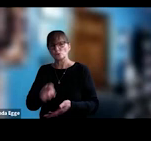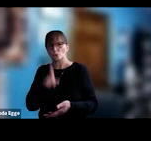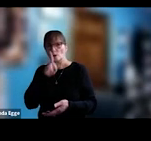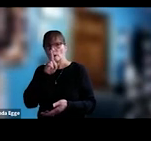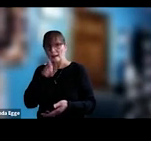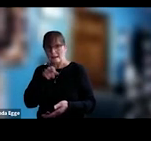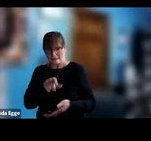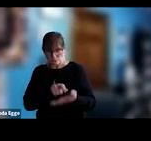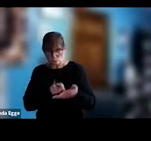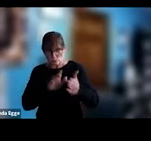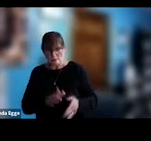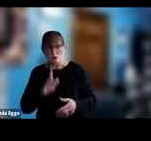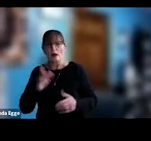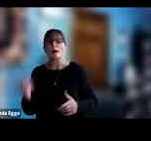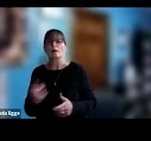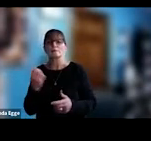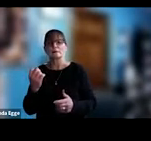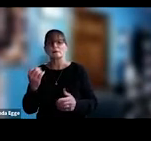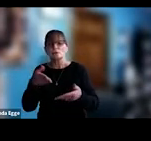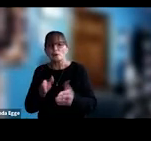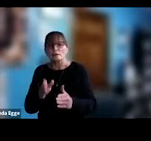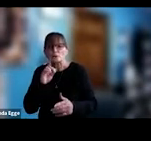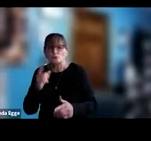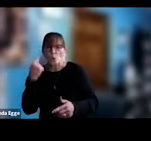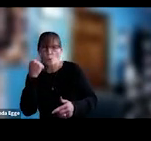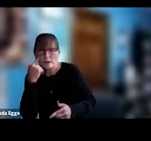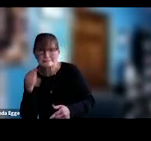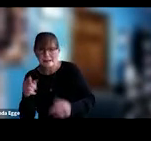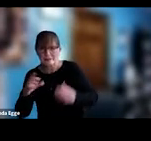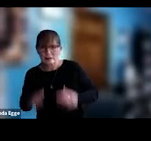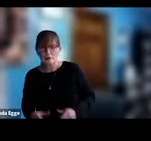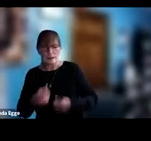ustedes pueden ser testigos de ese cliente y emitir juicios también.